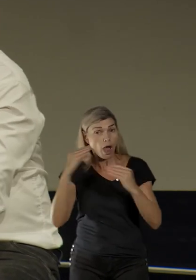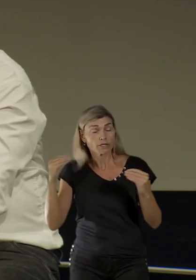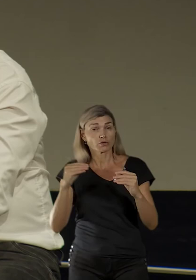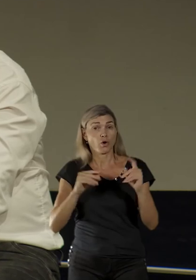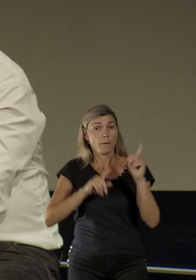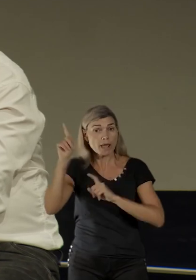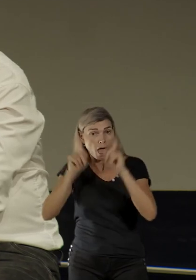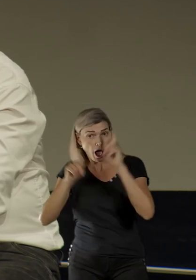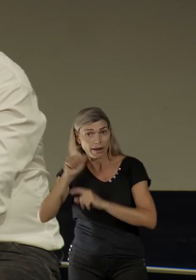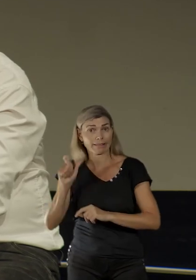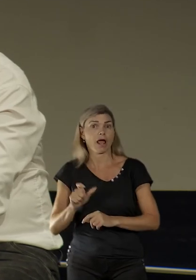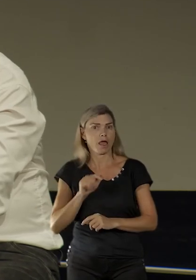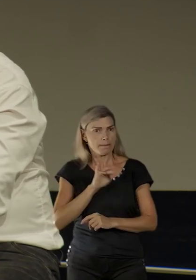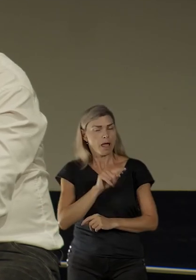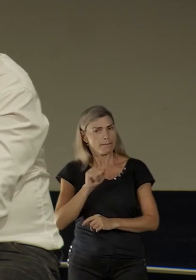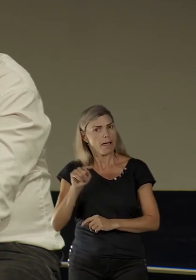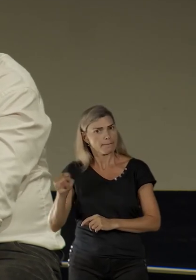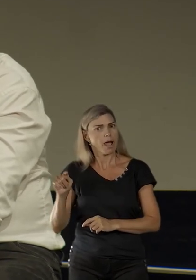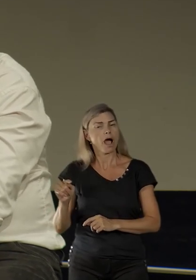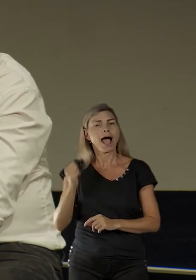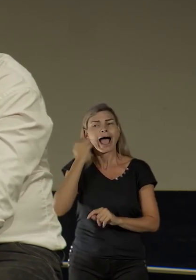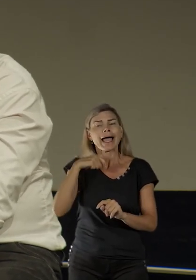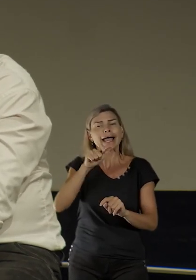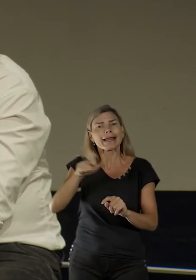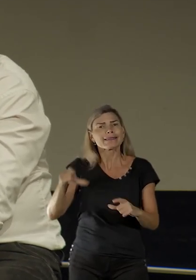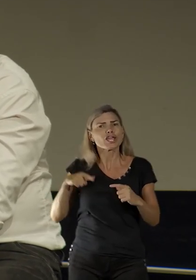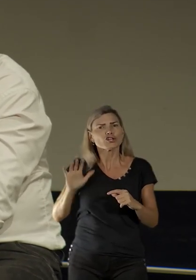je přece jenom trošku jiné chování těch obyvatel.